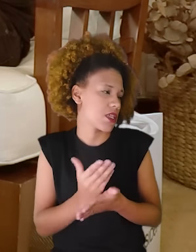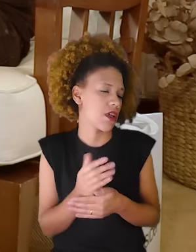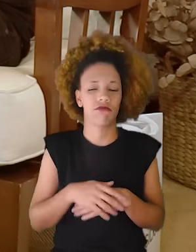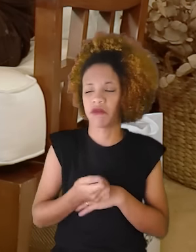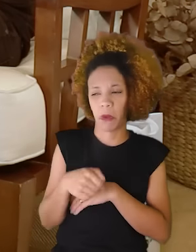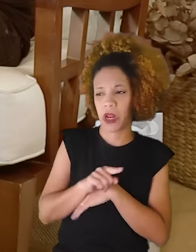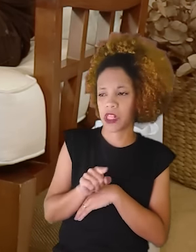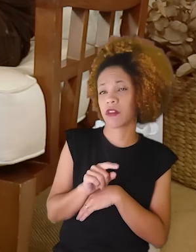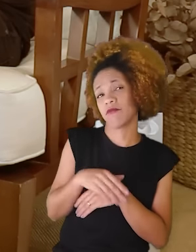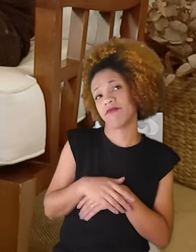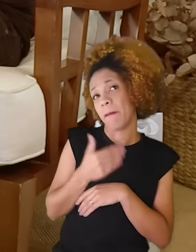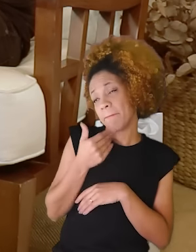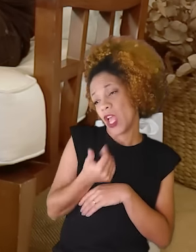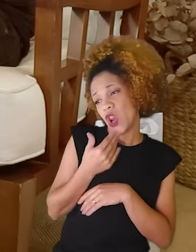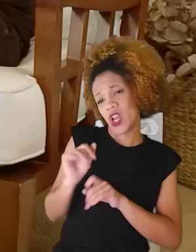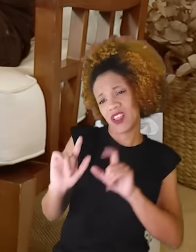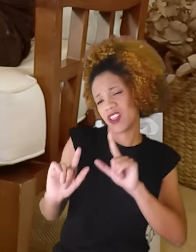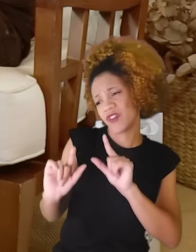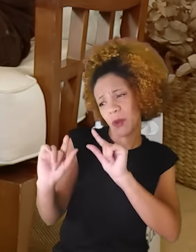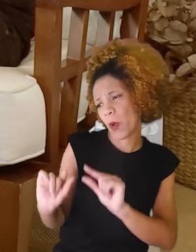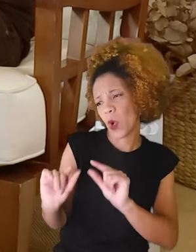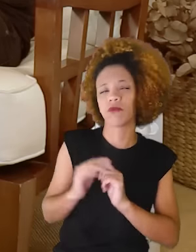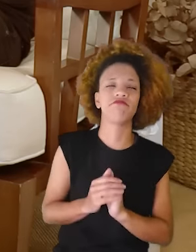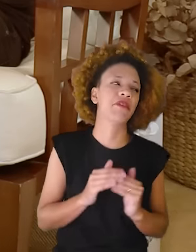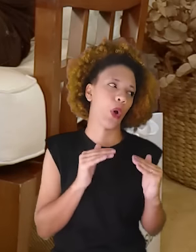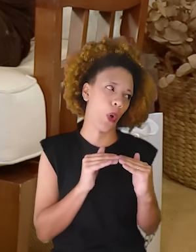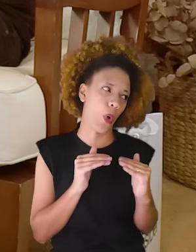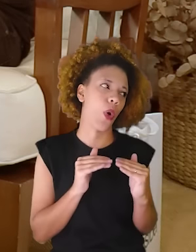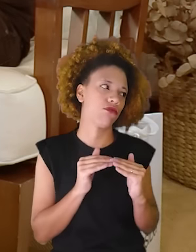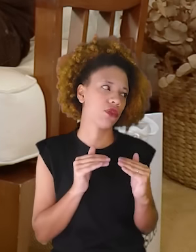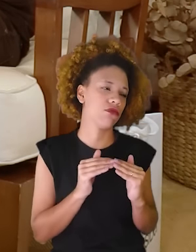melhor do que se tivesse na televisão acho isso eu concordo isso eu concordo bem mais que você